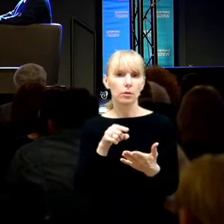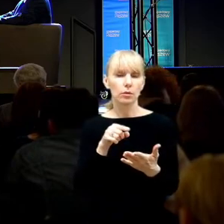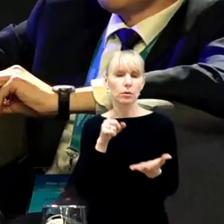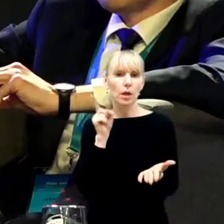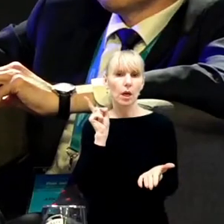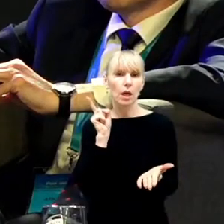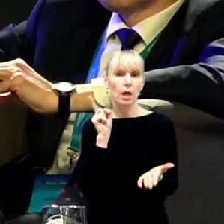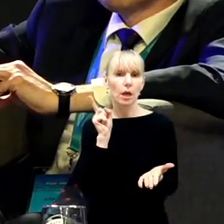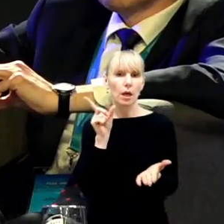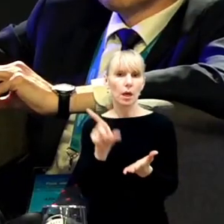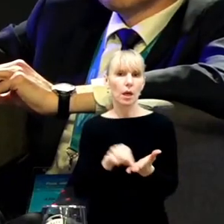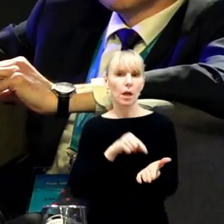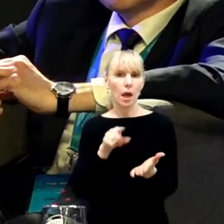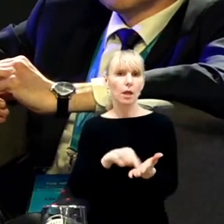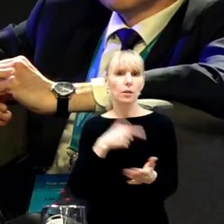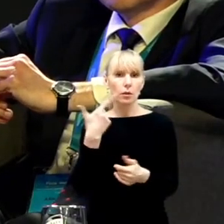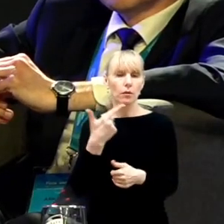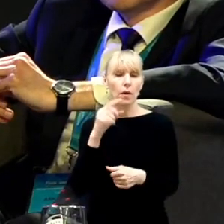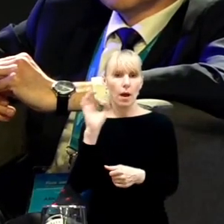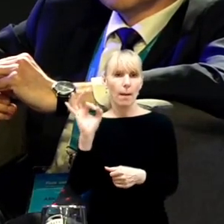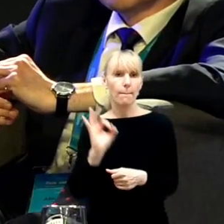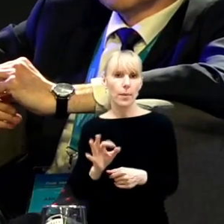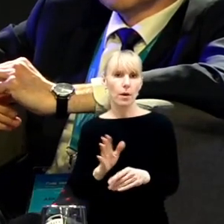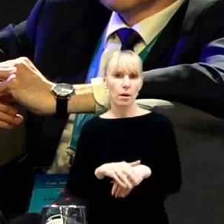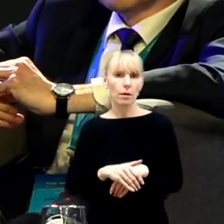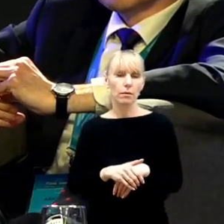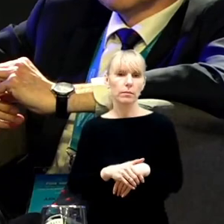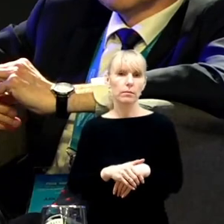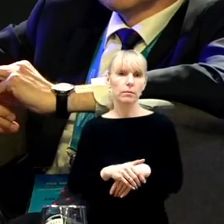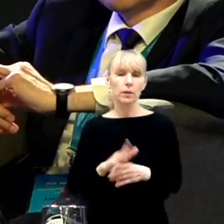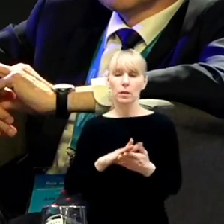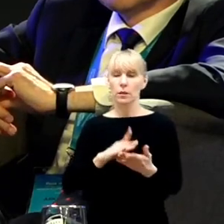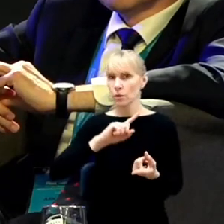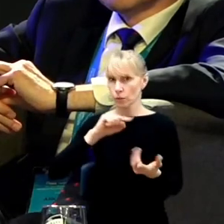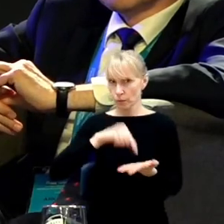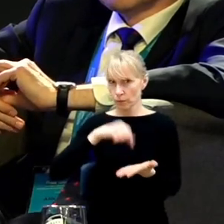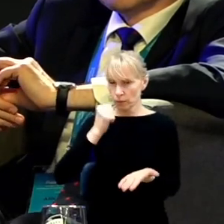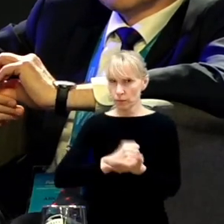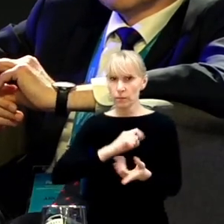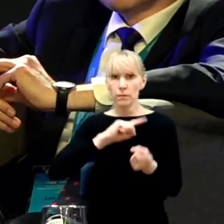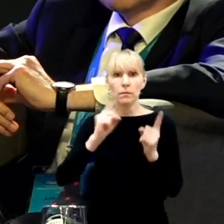ta ustawa wprowadza zmian, oprócz tego kredytu 2%,